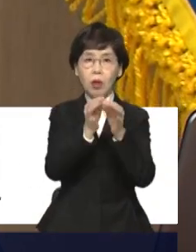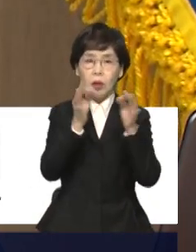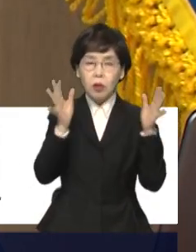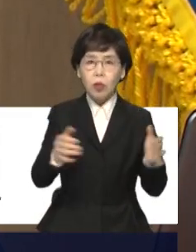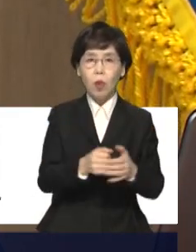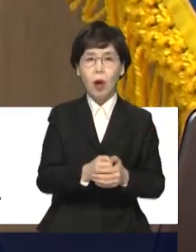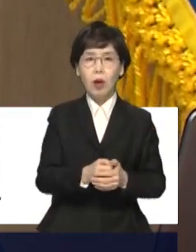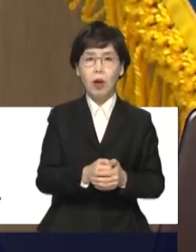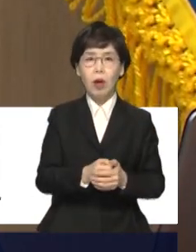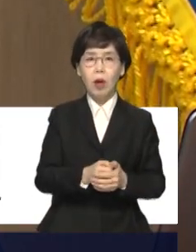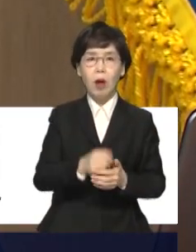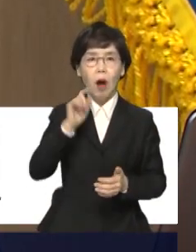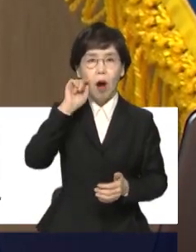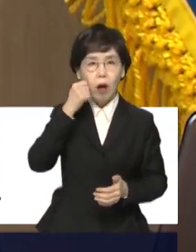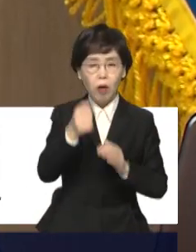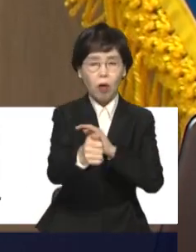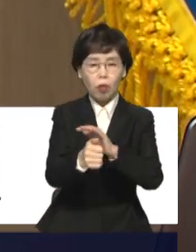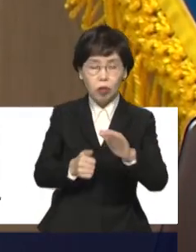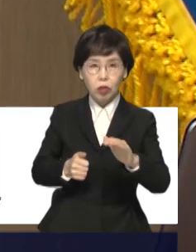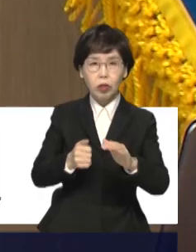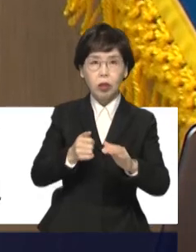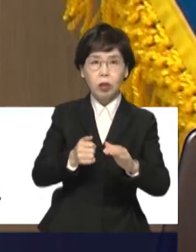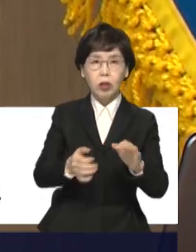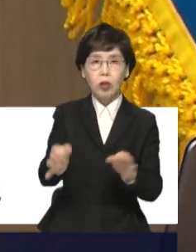양국 경제 교류가 재개될 것이라는